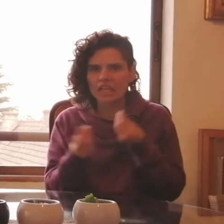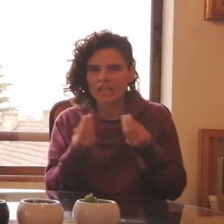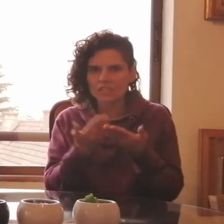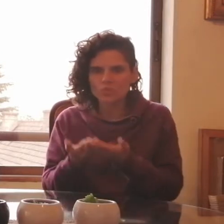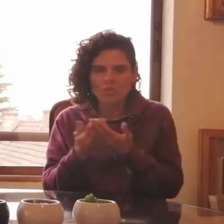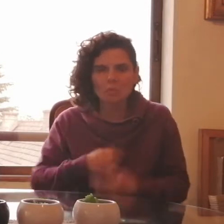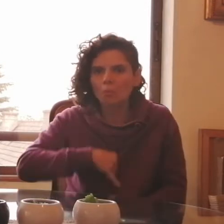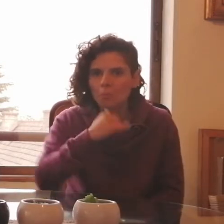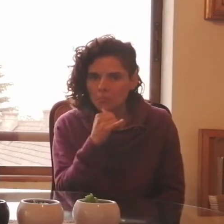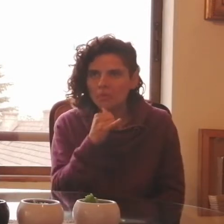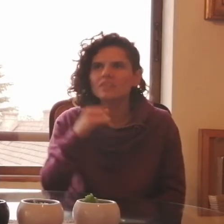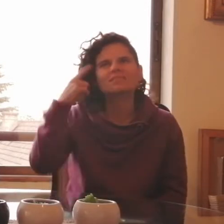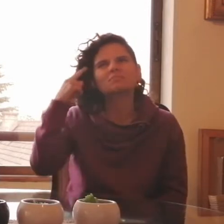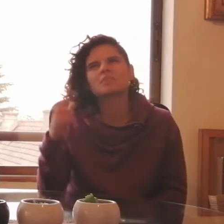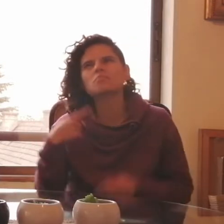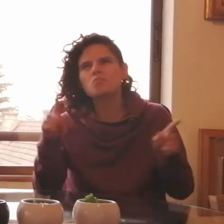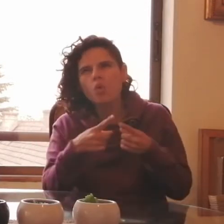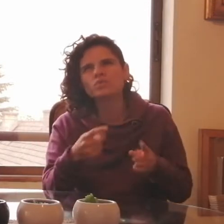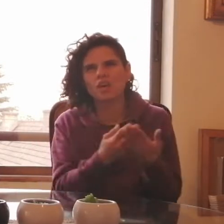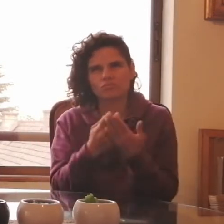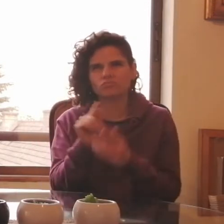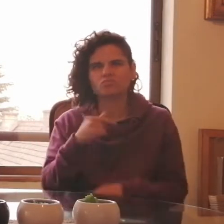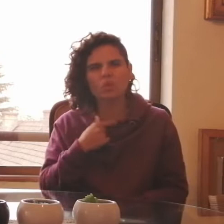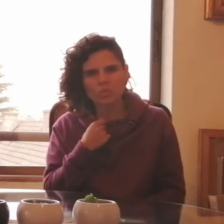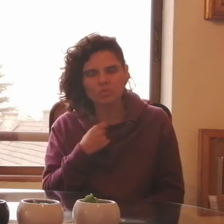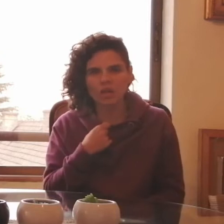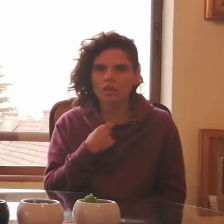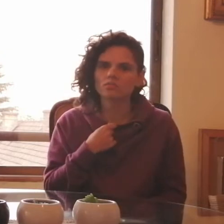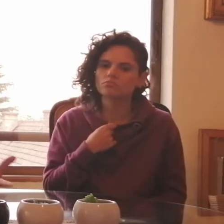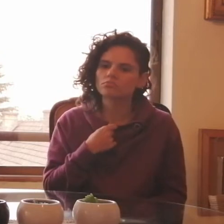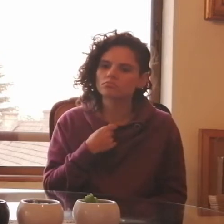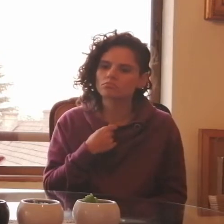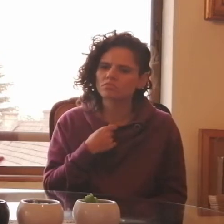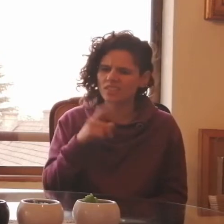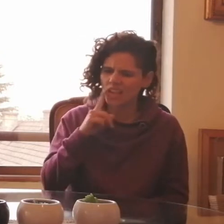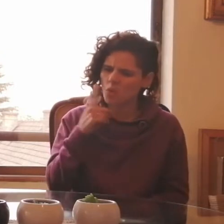estudiar música entonces como..- tenías algúna aptitud, -tenía, tocaba guitarra